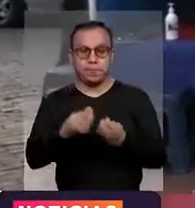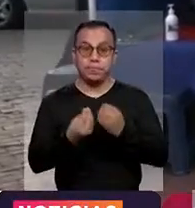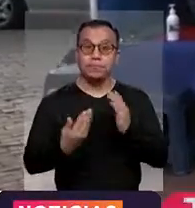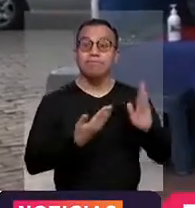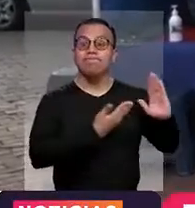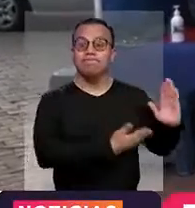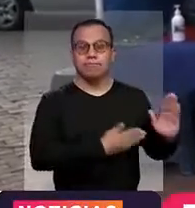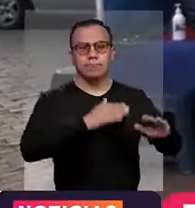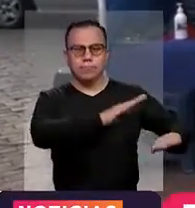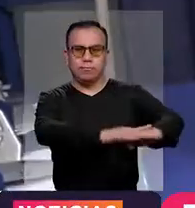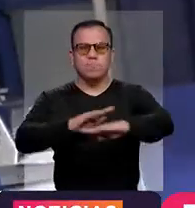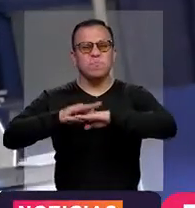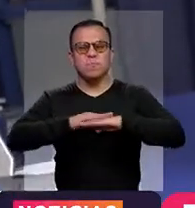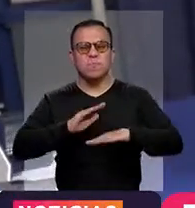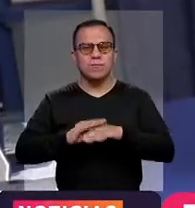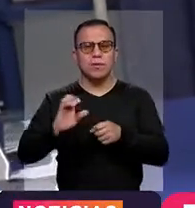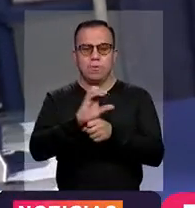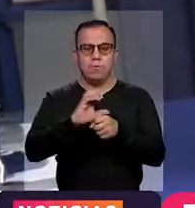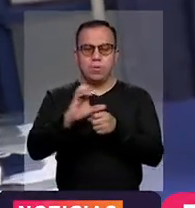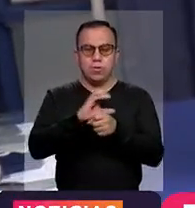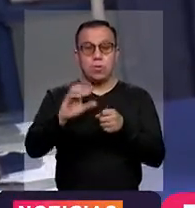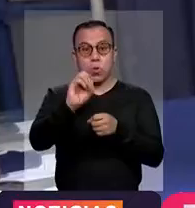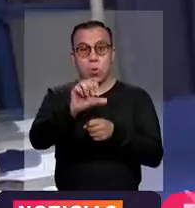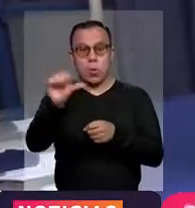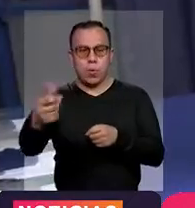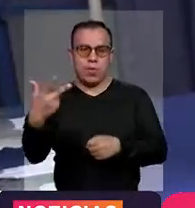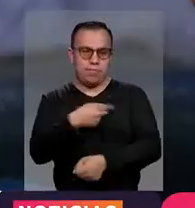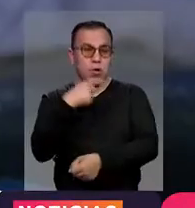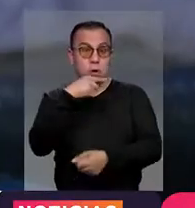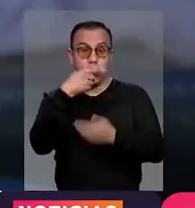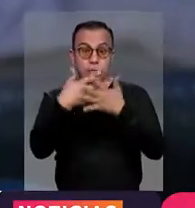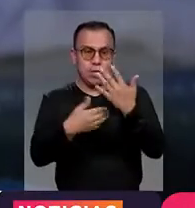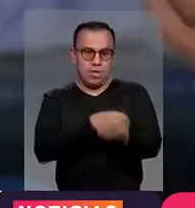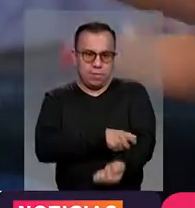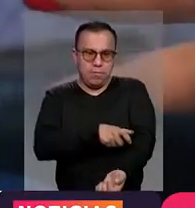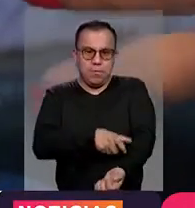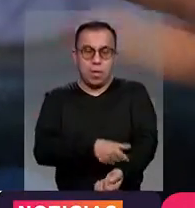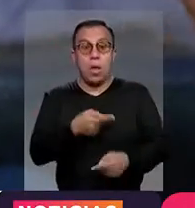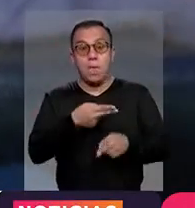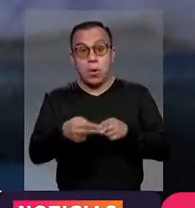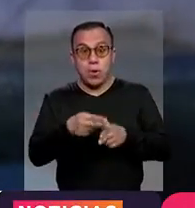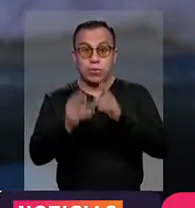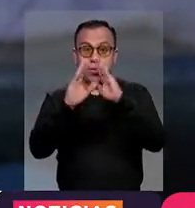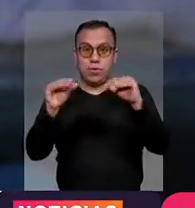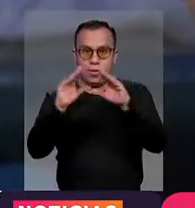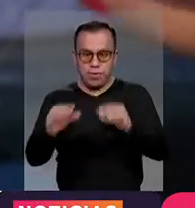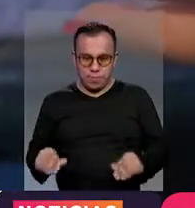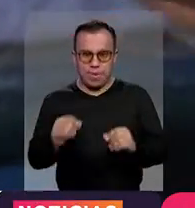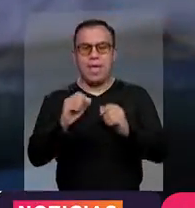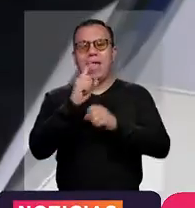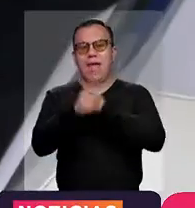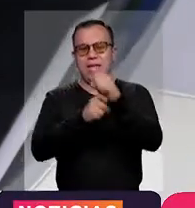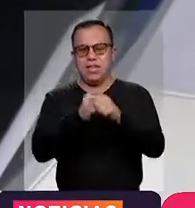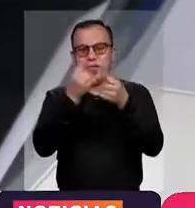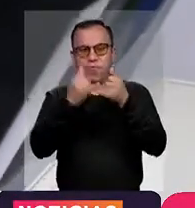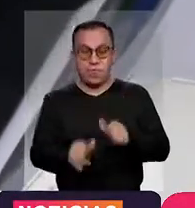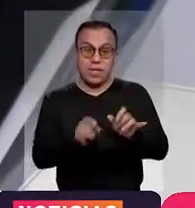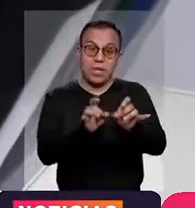ES IMPORTANTE CONTAR CON UN AMPLIO ABASTECIMIENTO DE ESTE RECURSO, HAY 18 PUNTOS FIJOS Y 30 MóVILES PARA PODER